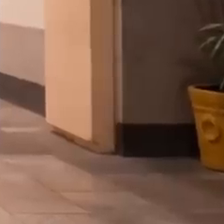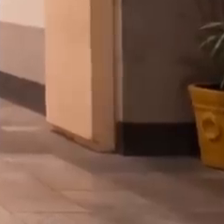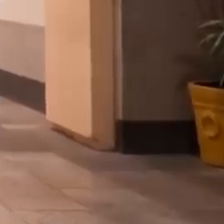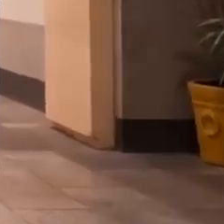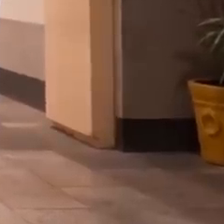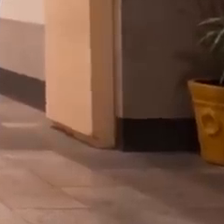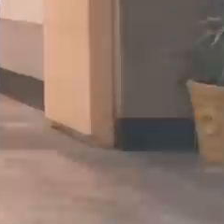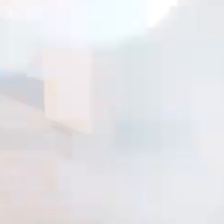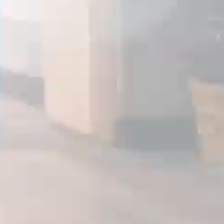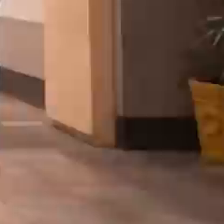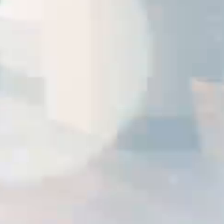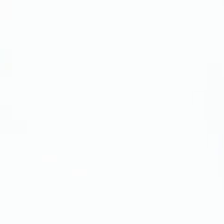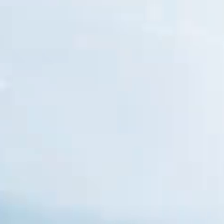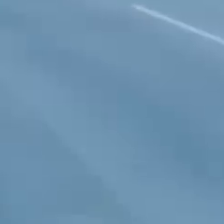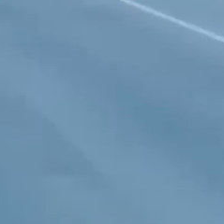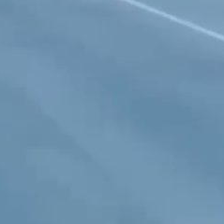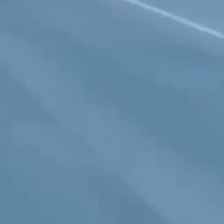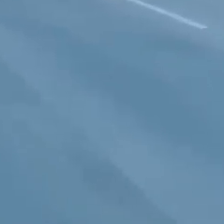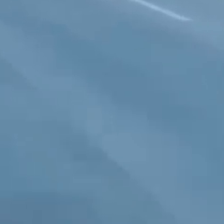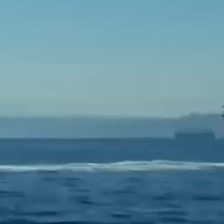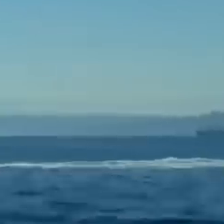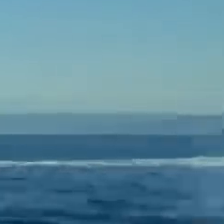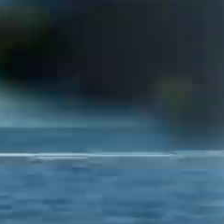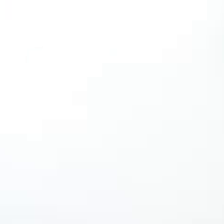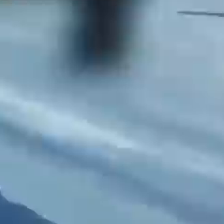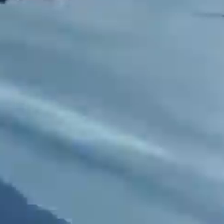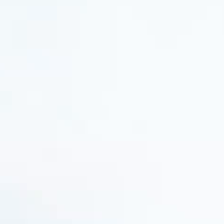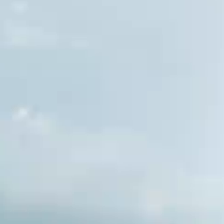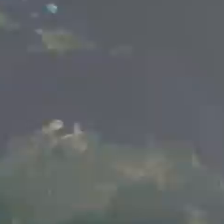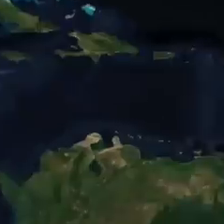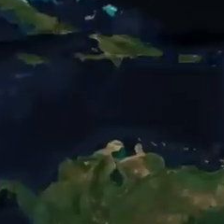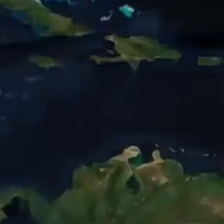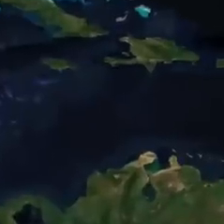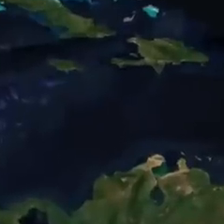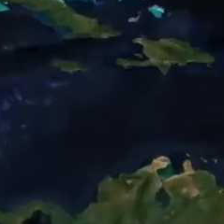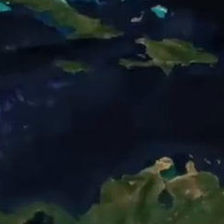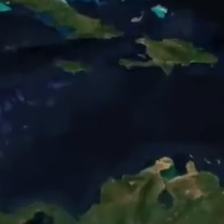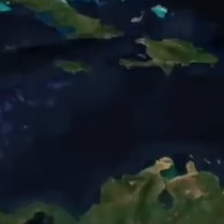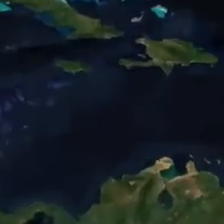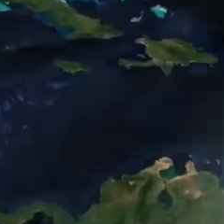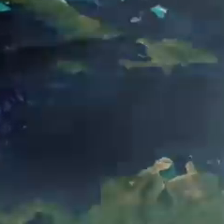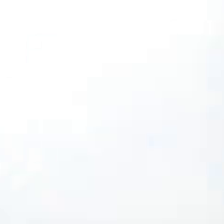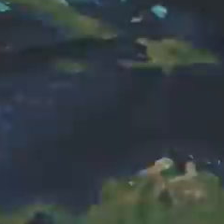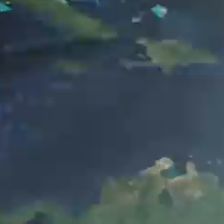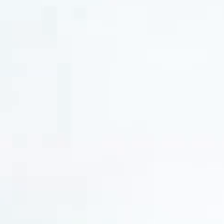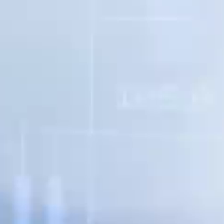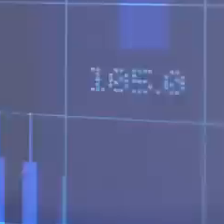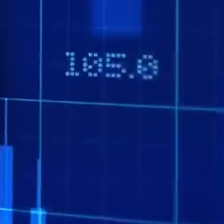que se están realizando y se realizarán en todo el país para seguir bajando los índices